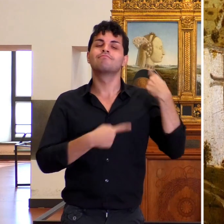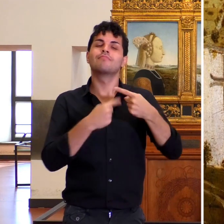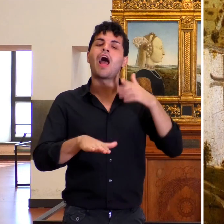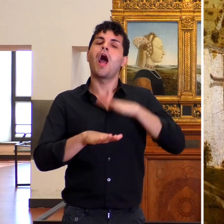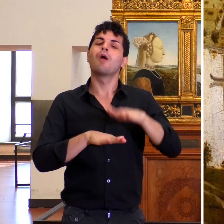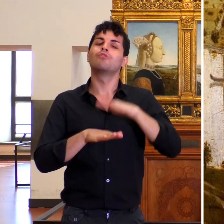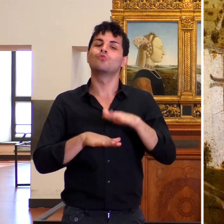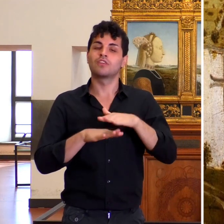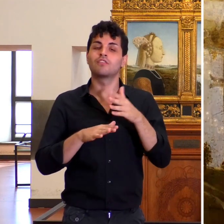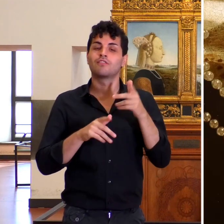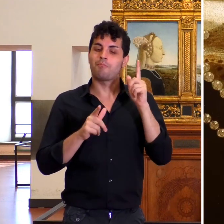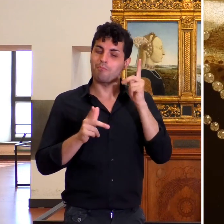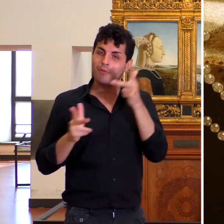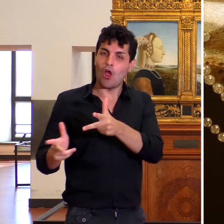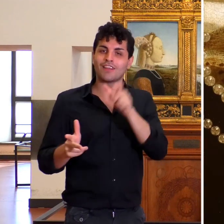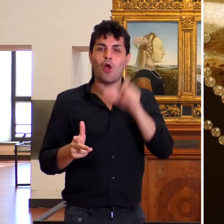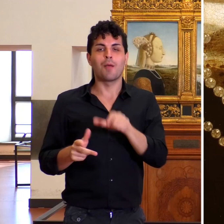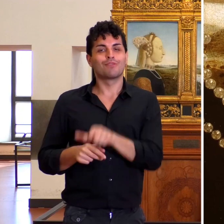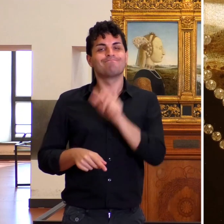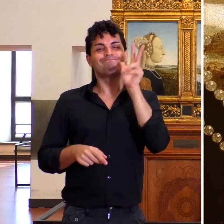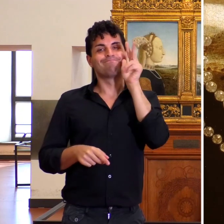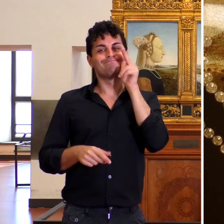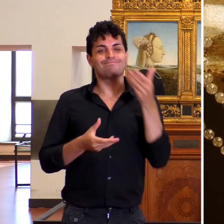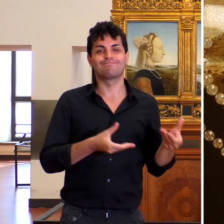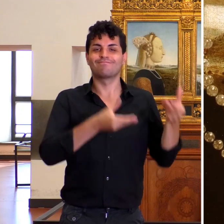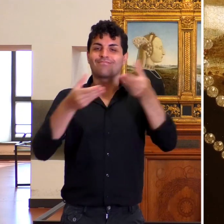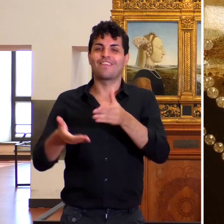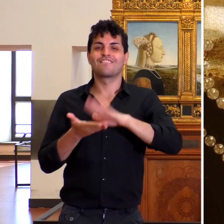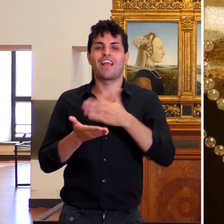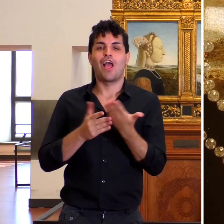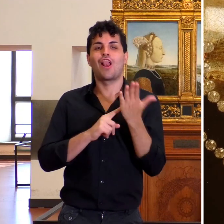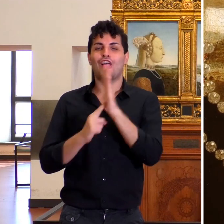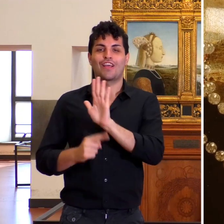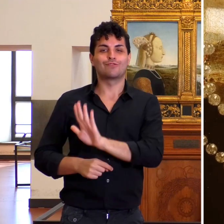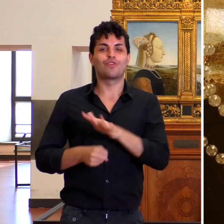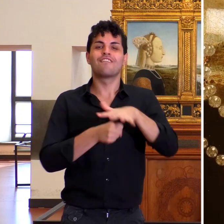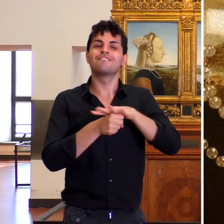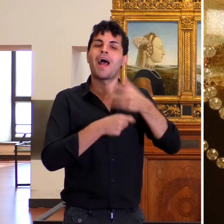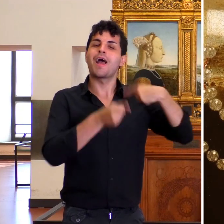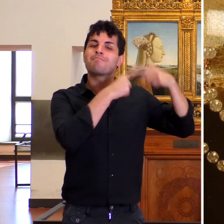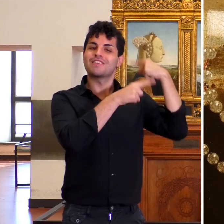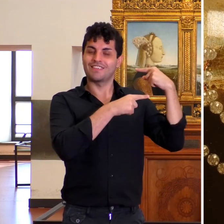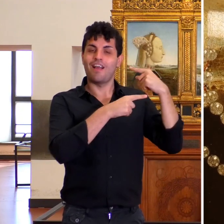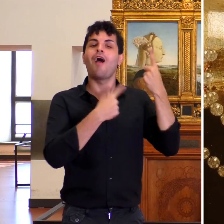e la tradizione era quella di portare con sè qualcosa di valore della propria famiglia.